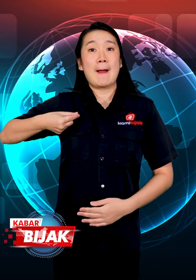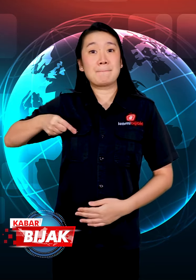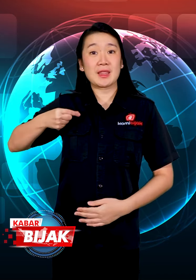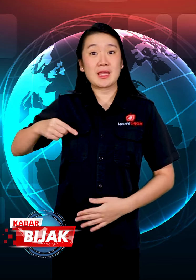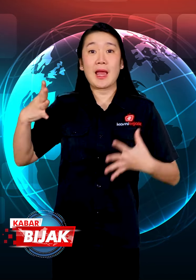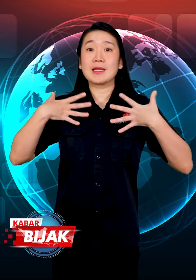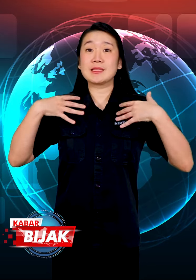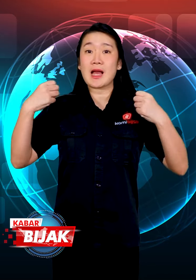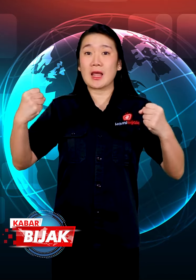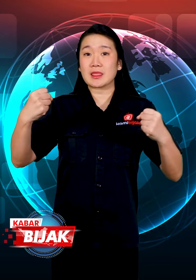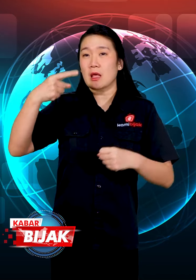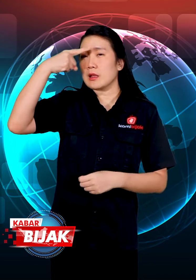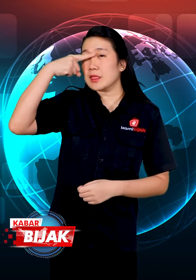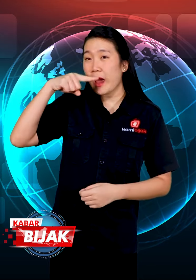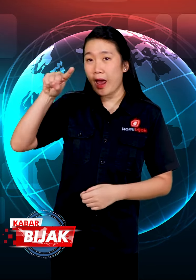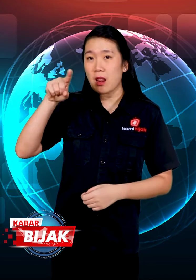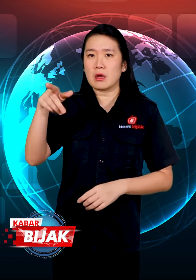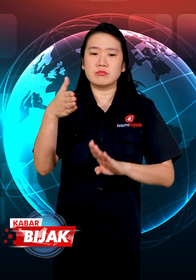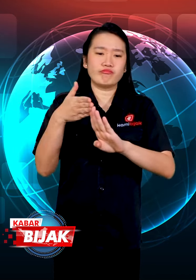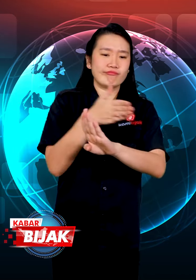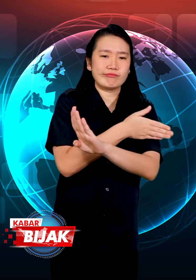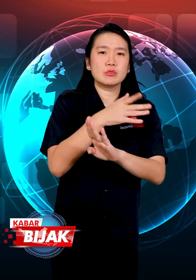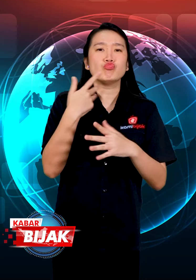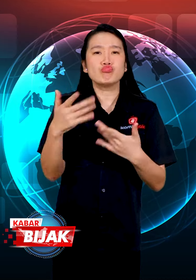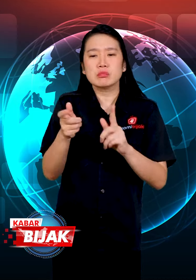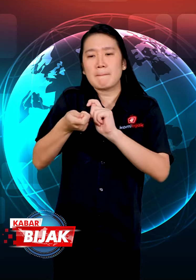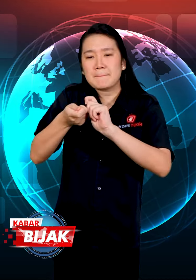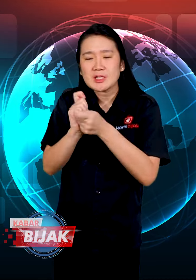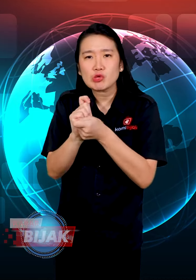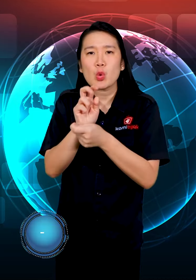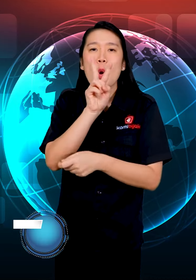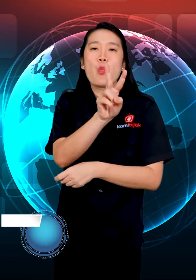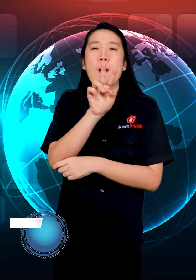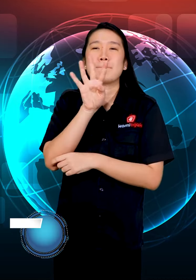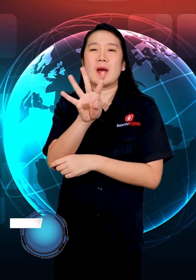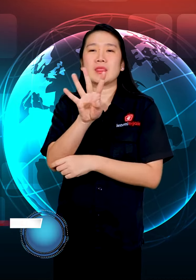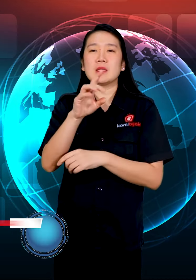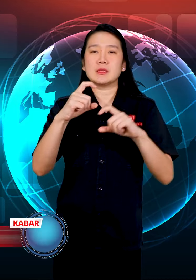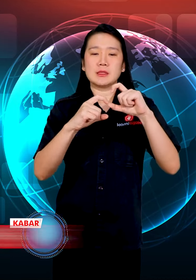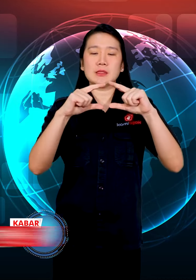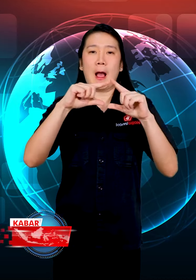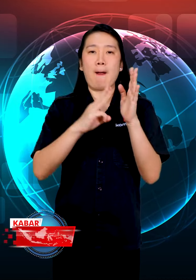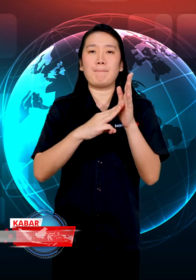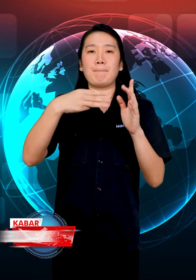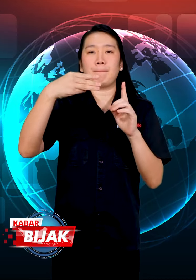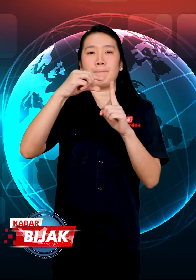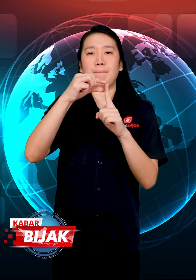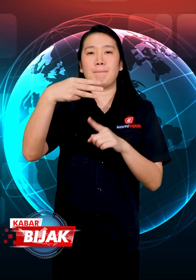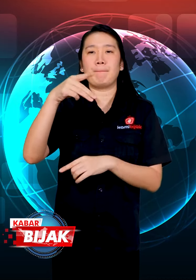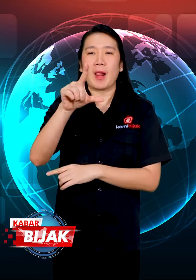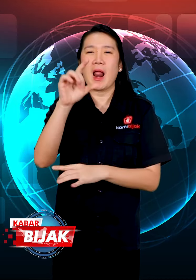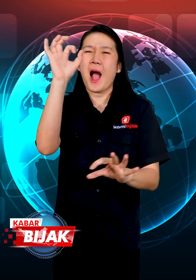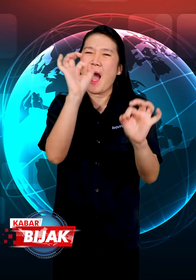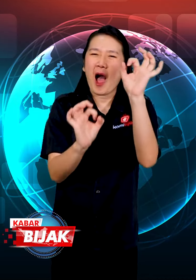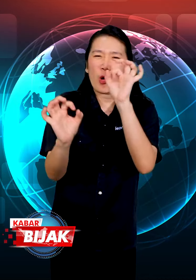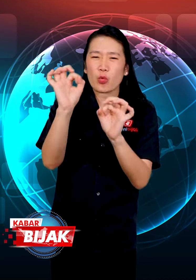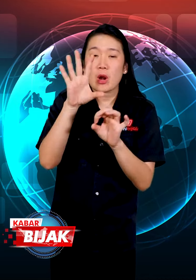Kementerian Kesehatan Thailand sebelumnya telah menguji 24 sampel anggur